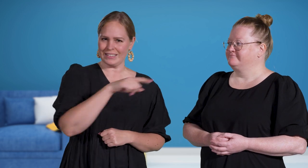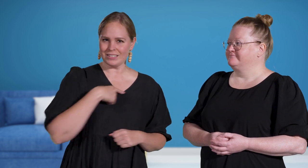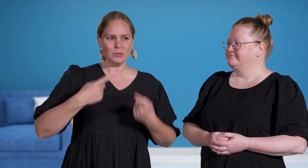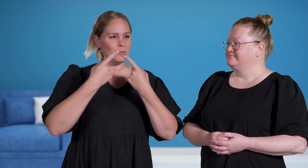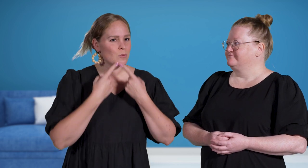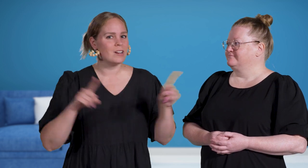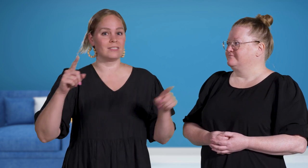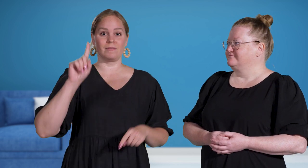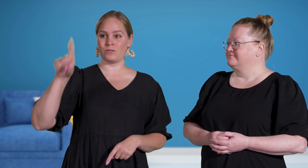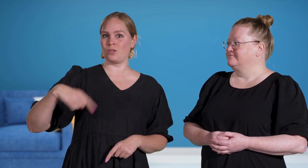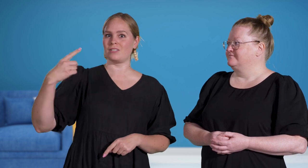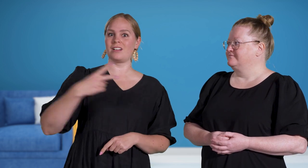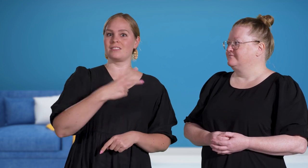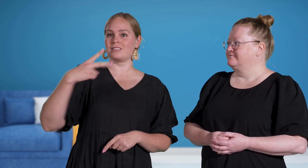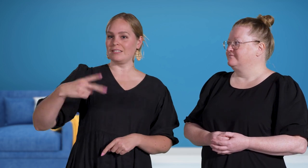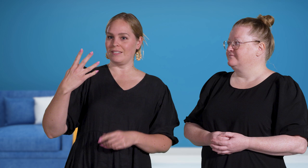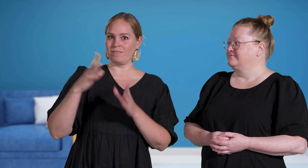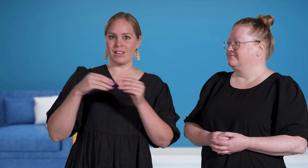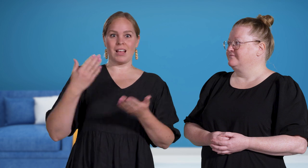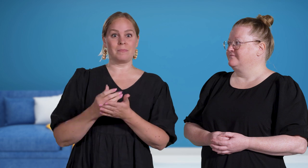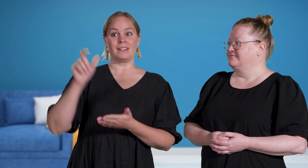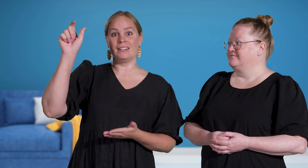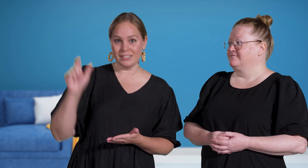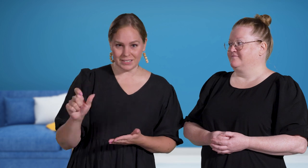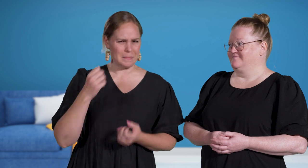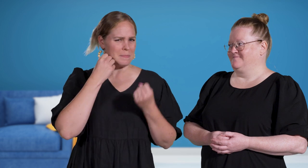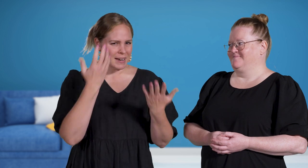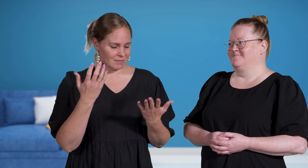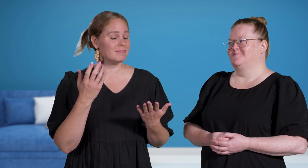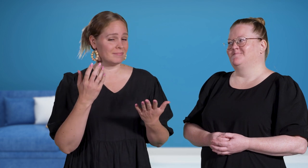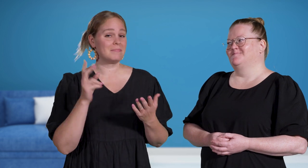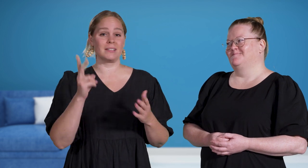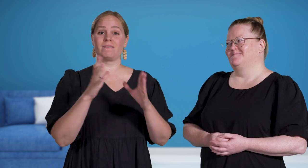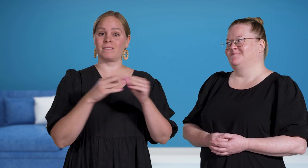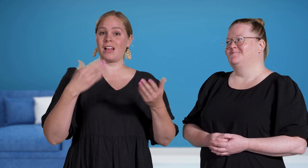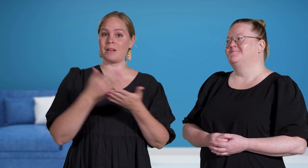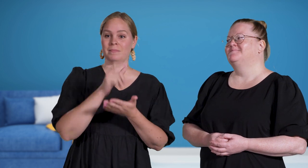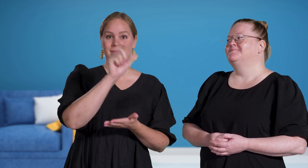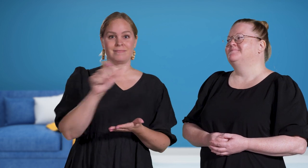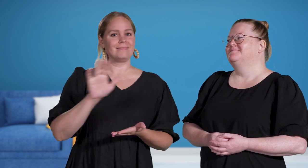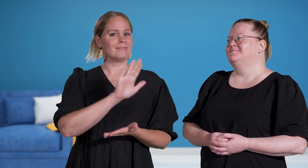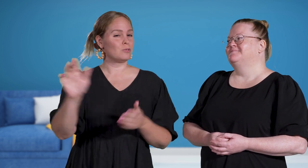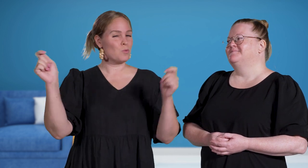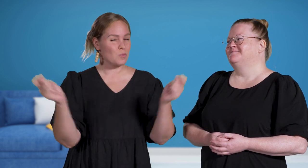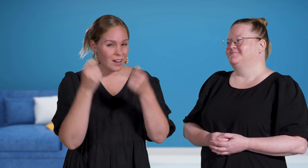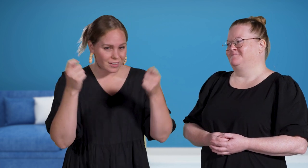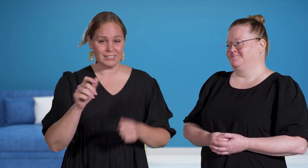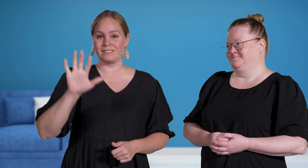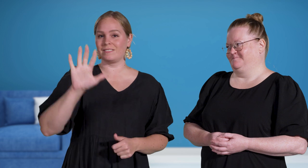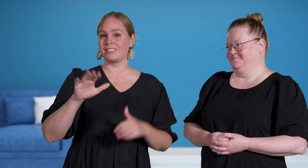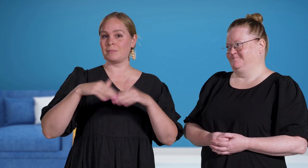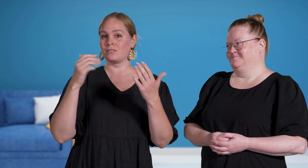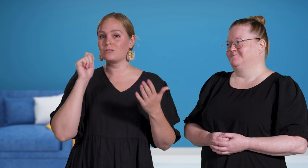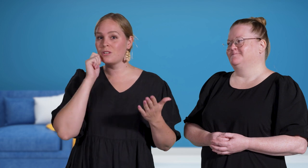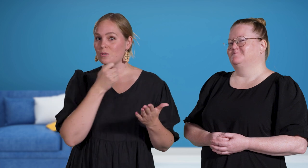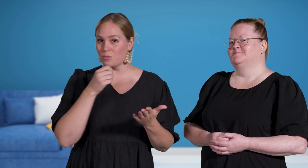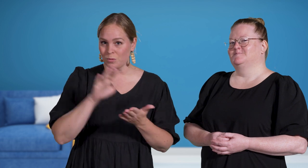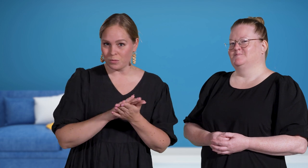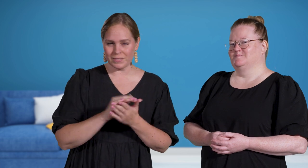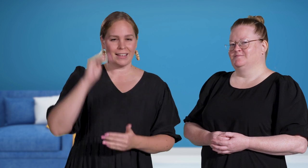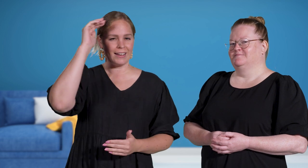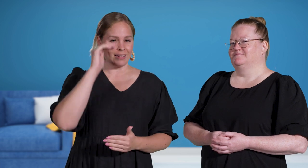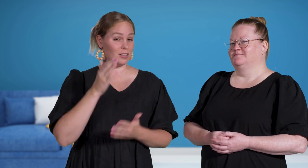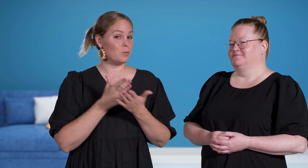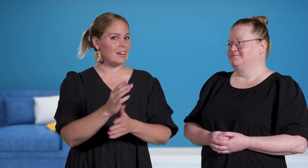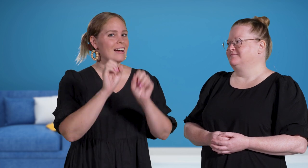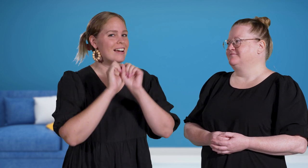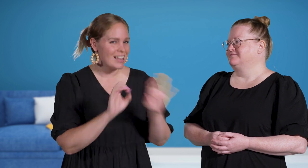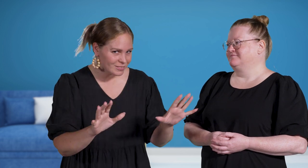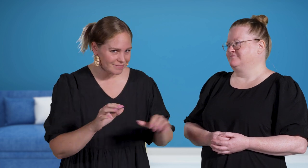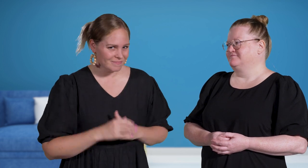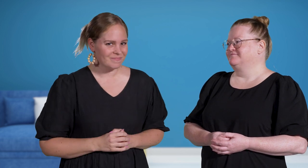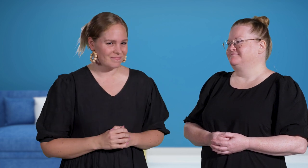Julkistamme vuoden vapaaehtoisen Vapaaehtoisten juhlassa 5.12. illalla suorassa lähetyksessä.